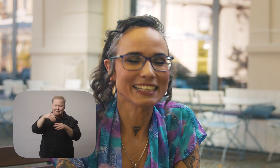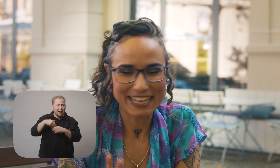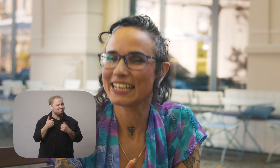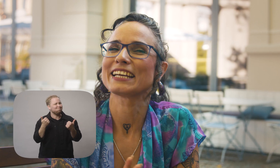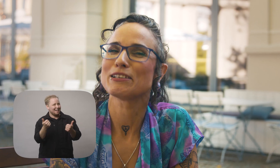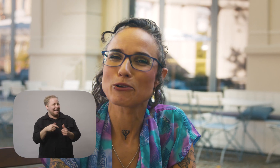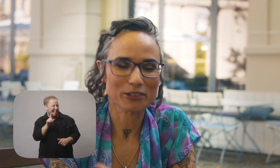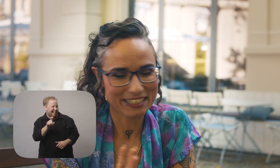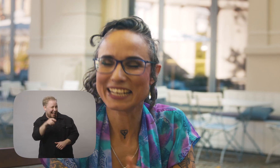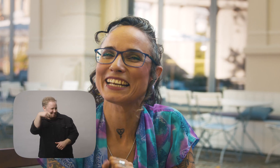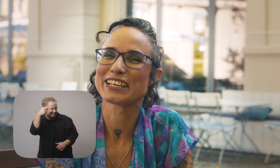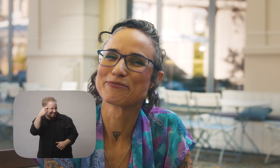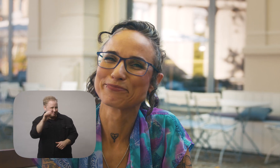Klick, klick, liebe Leute. Klick, klick.